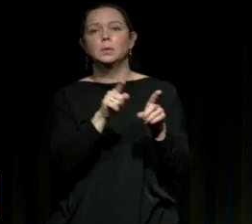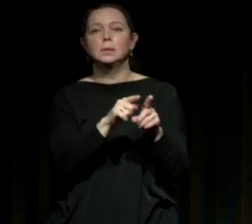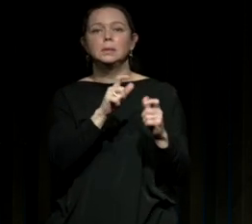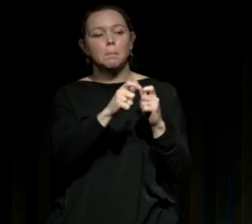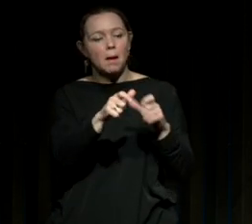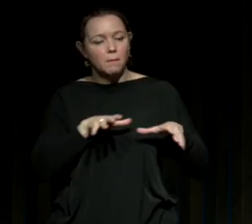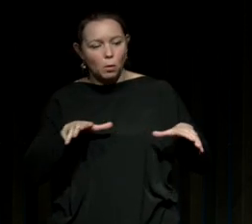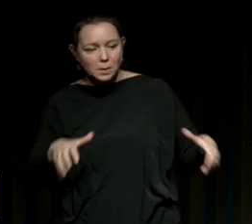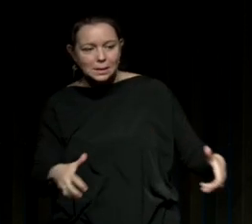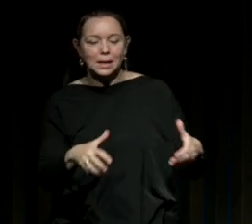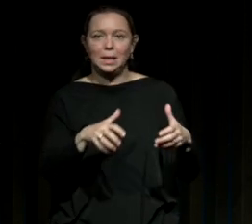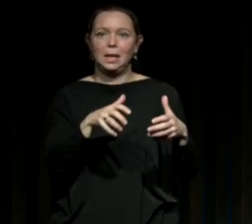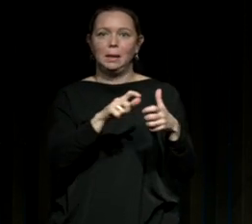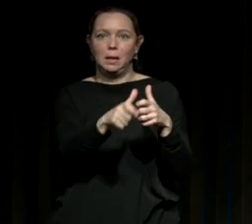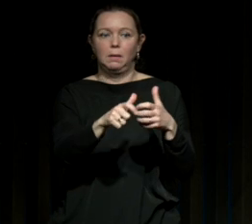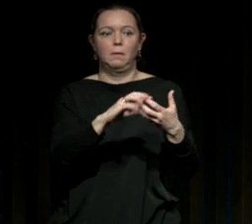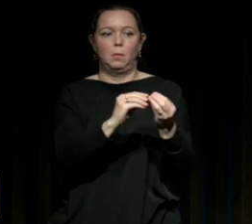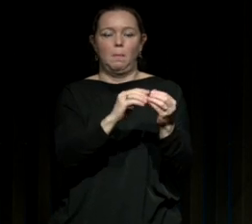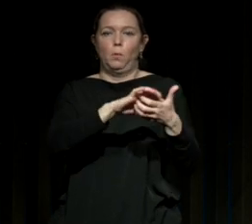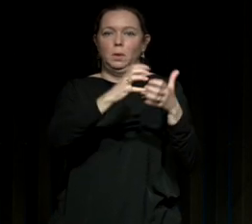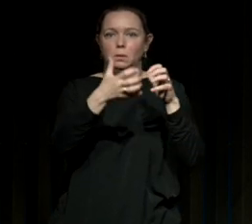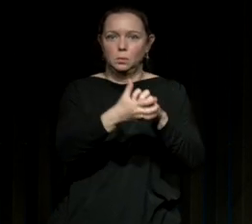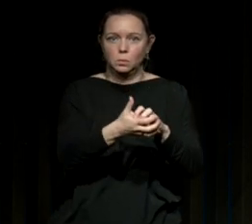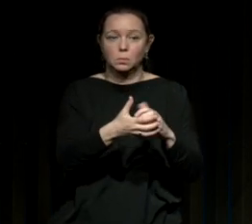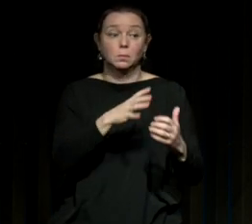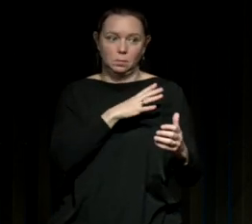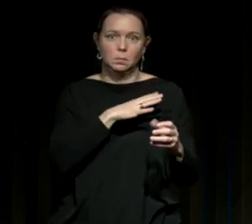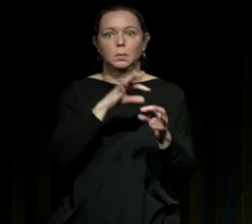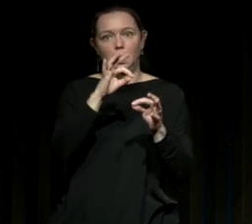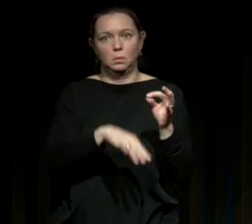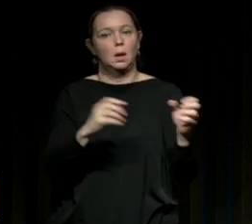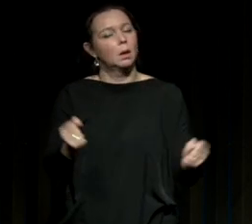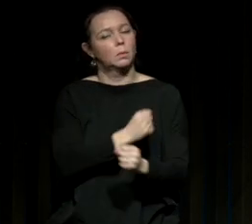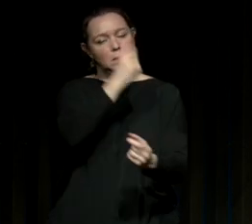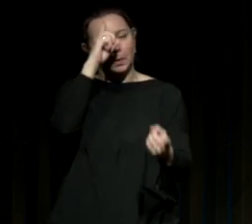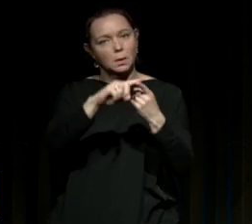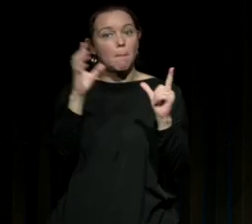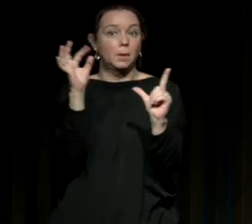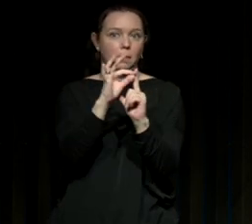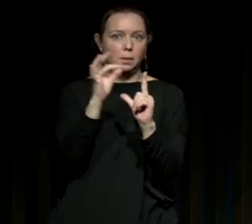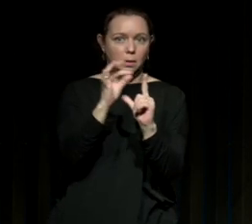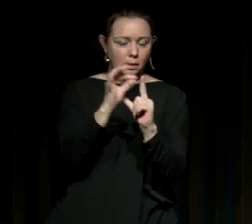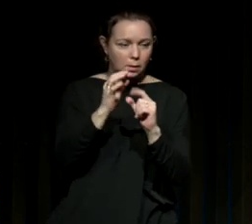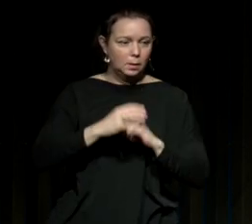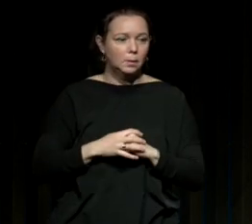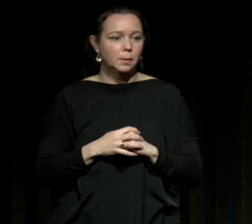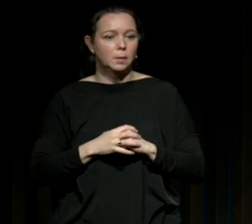en particulier des résultats spectaculaires sur le diabète mais aussi sur les maladies